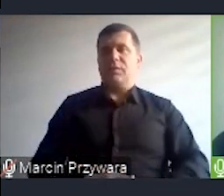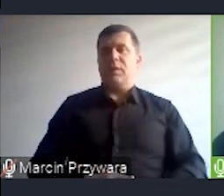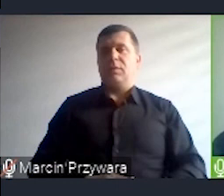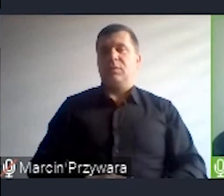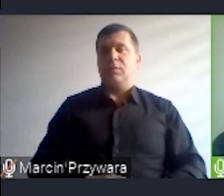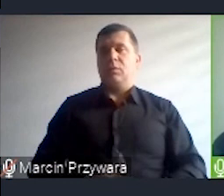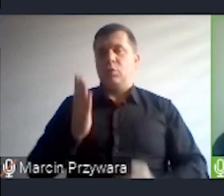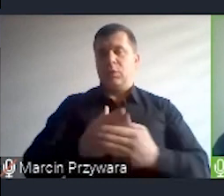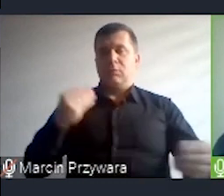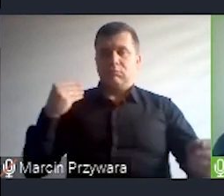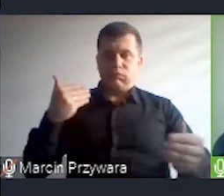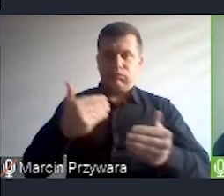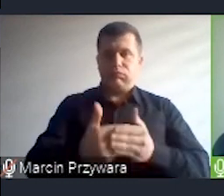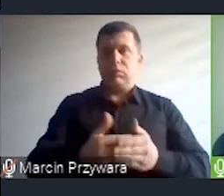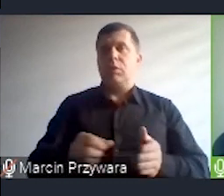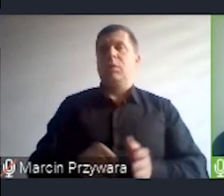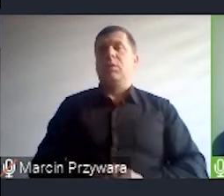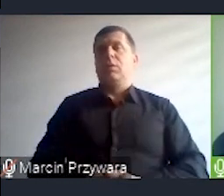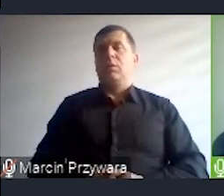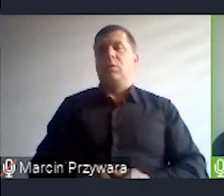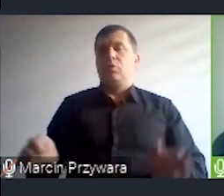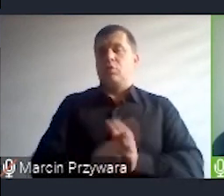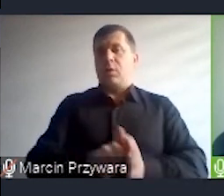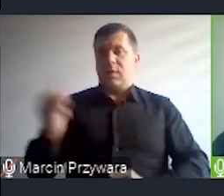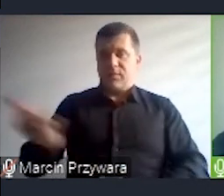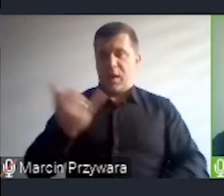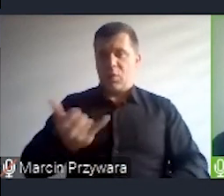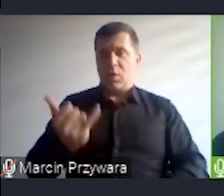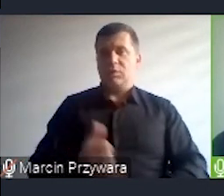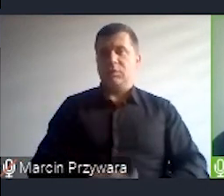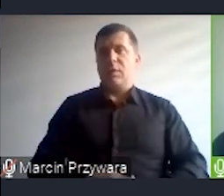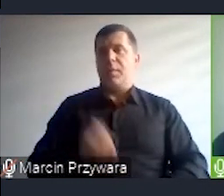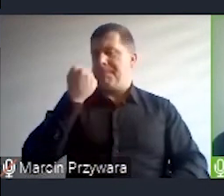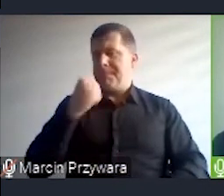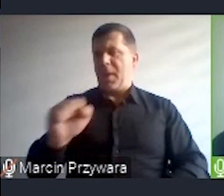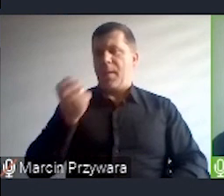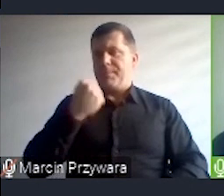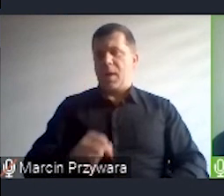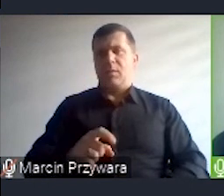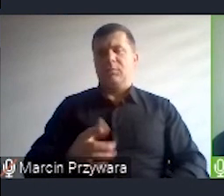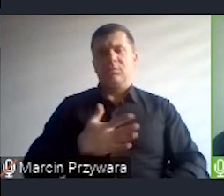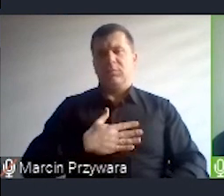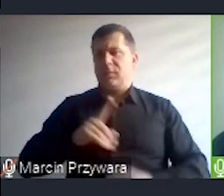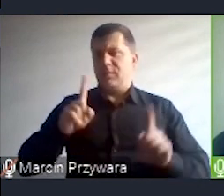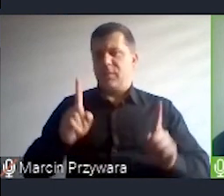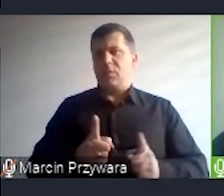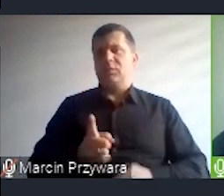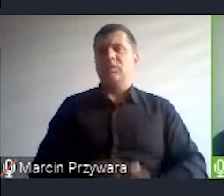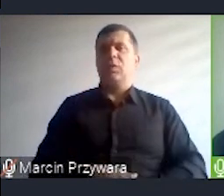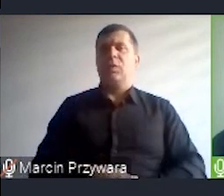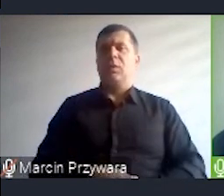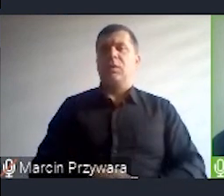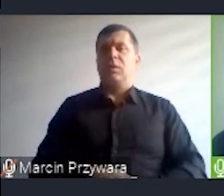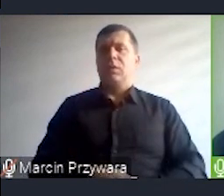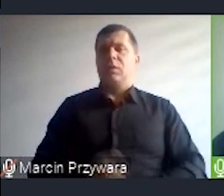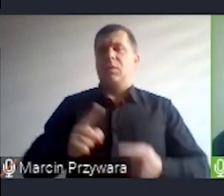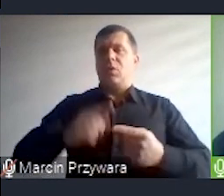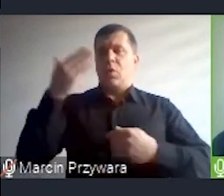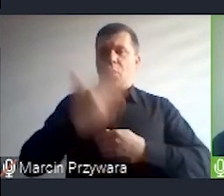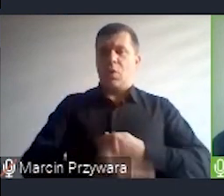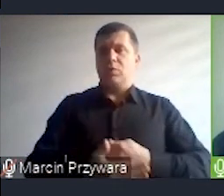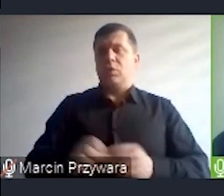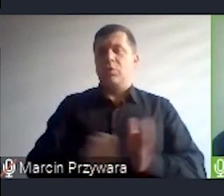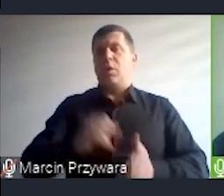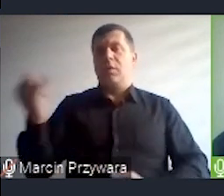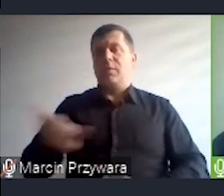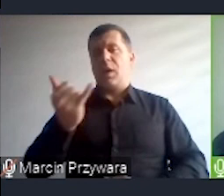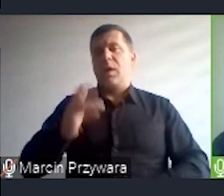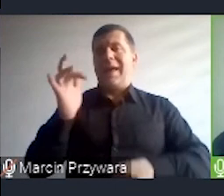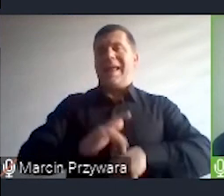dotarliśmy do trwałości, która jest bardzo wąsko podejmowana w projektach EFS-u i ostatecznie do trwałości rezultatów.